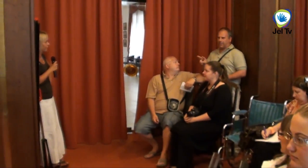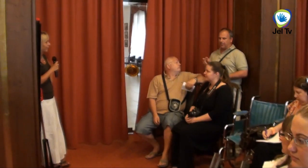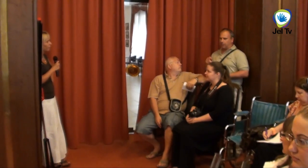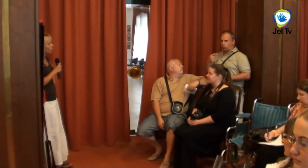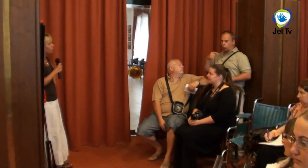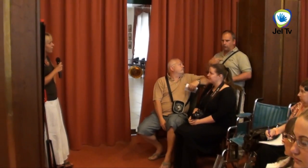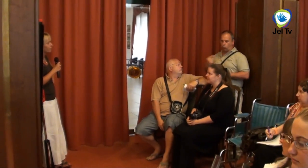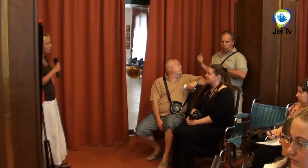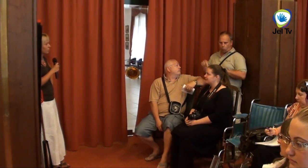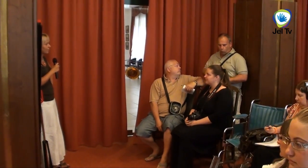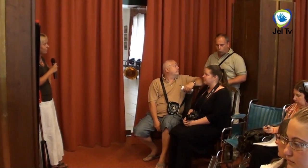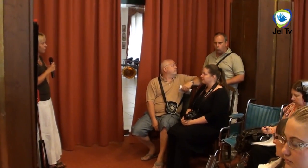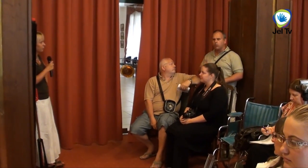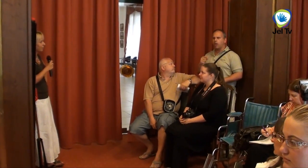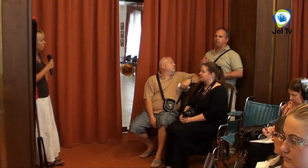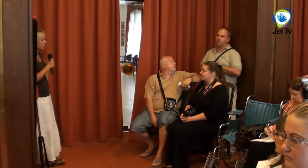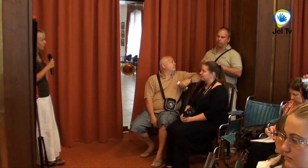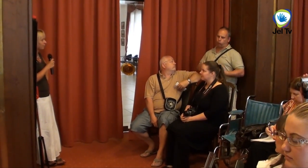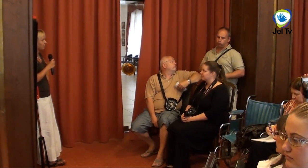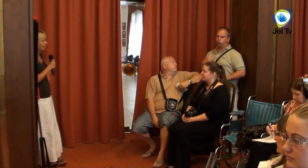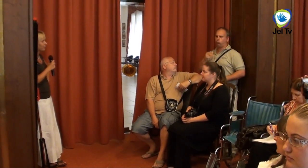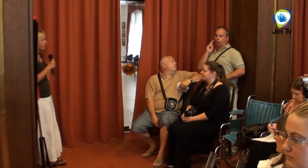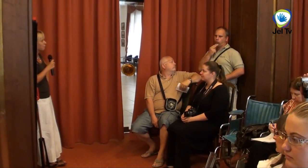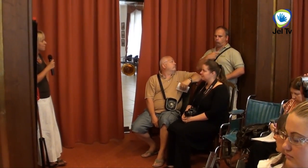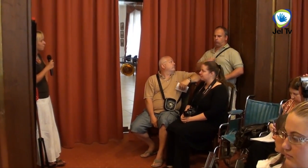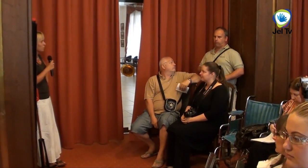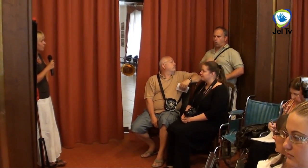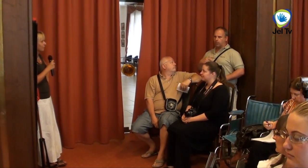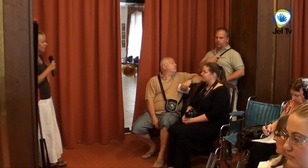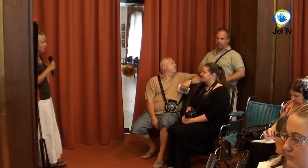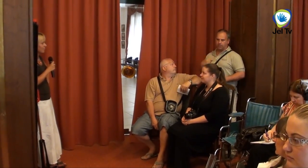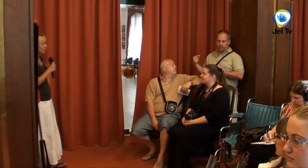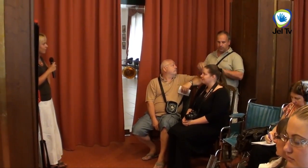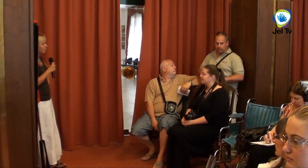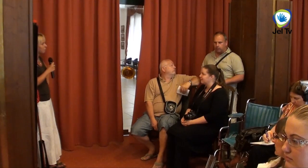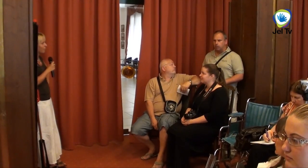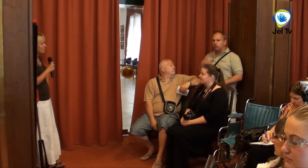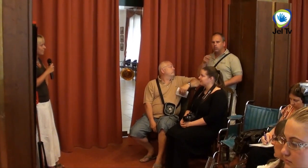Jel Tv tudósítójaként jöttünk, de most siket magánemberként kérdezek.